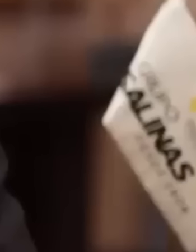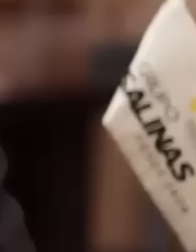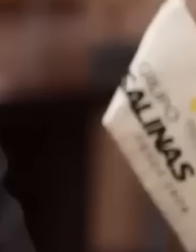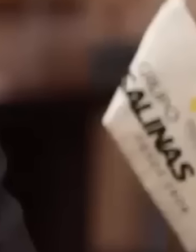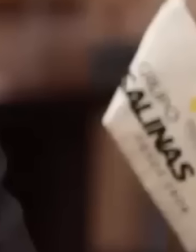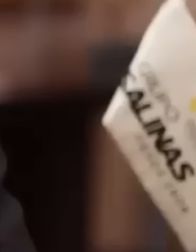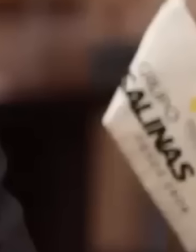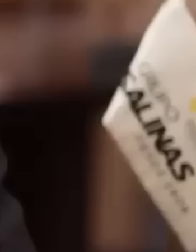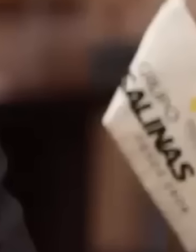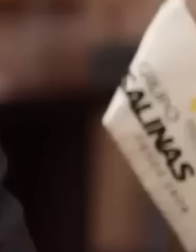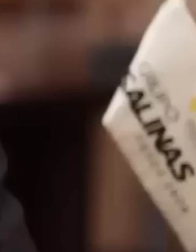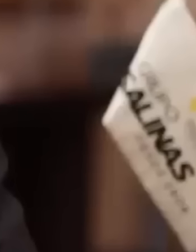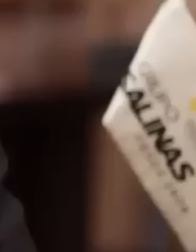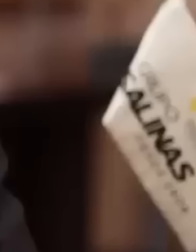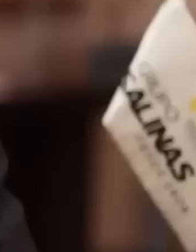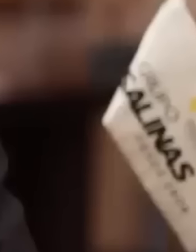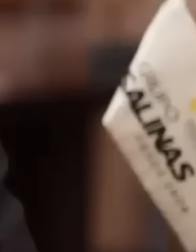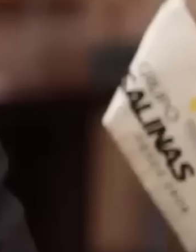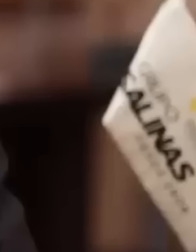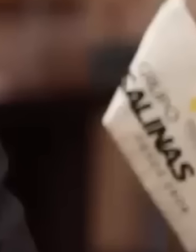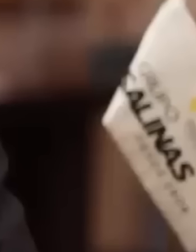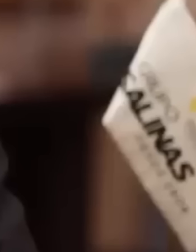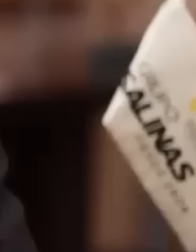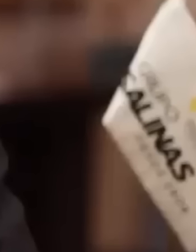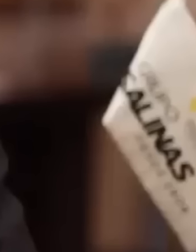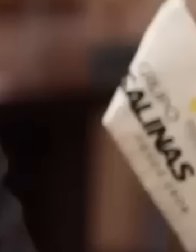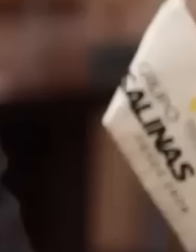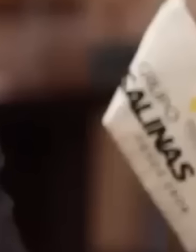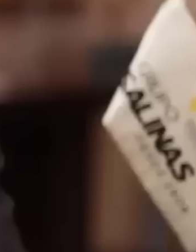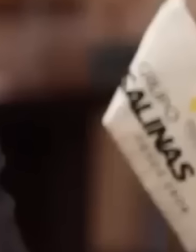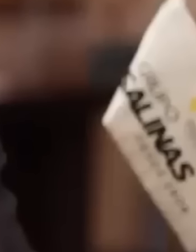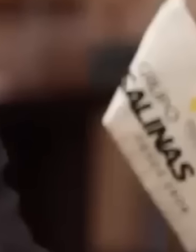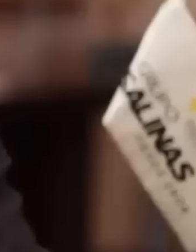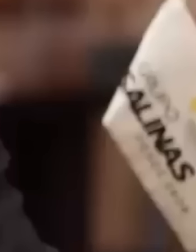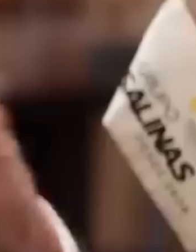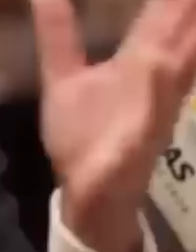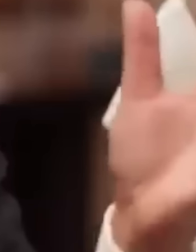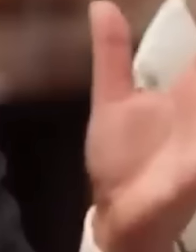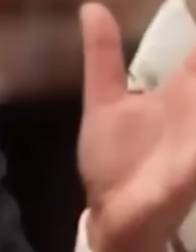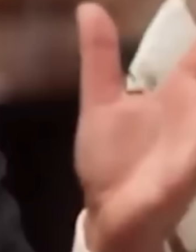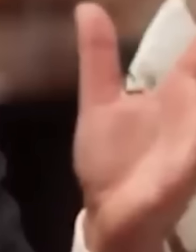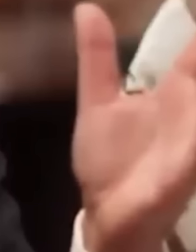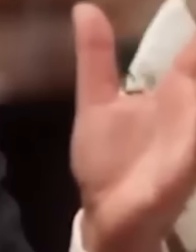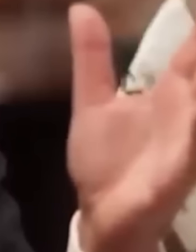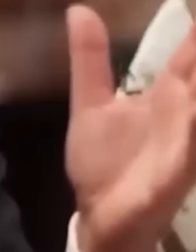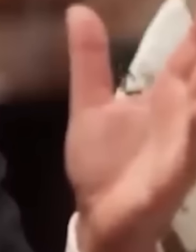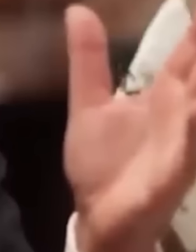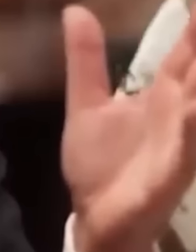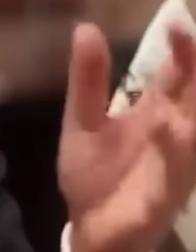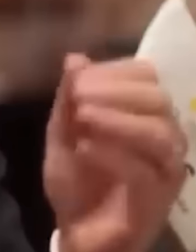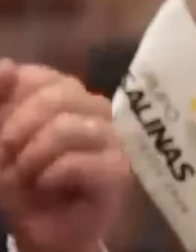como adeudo de 31,000 millones de pesos y nos entregue el desglose detallado y transparente de